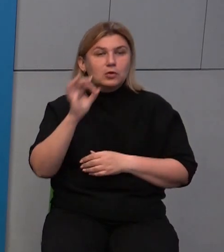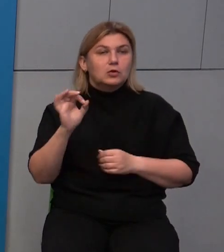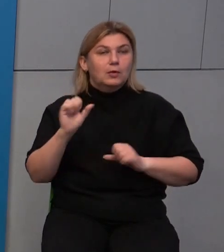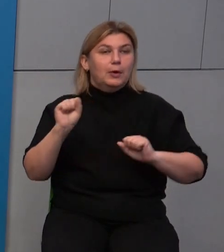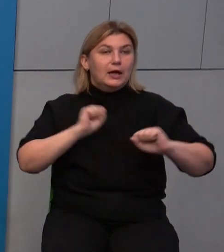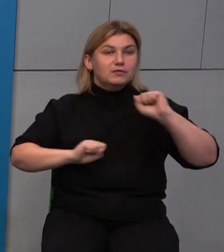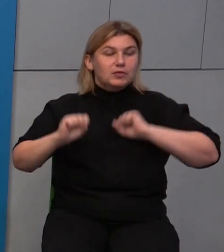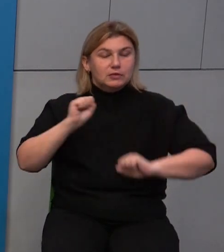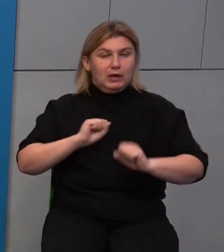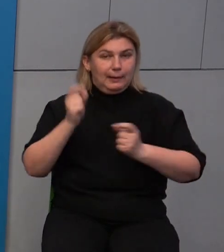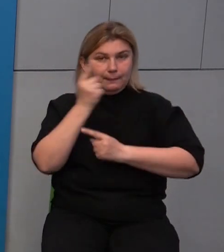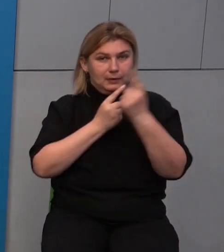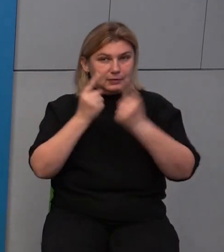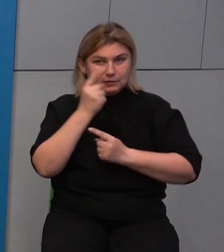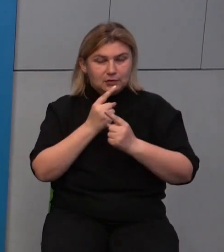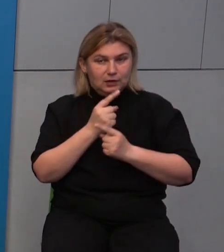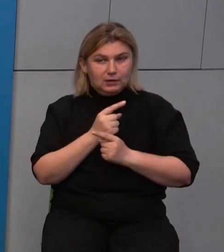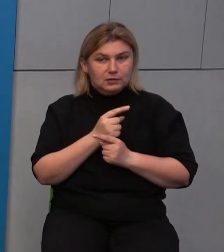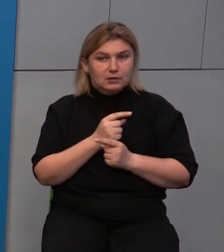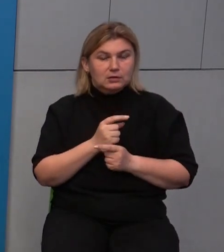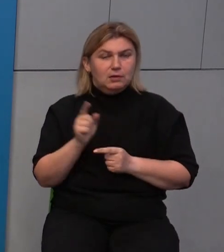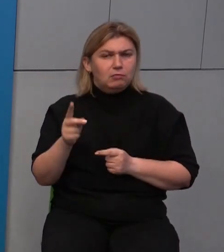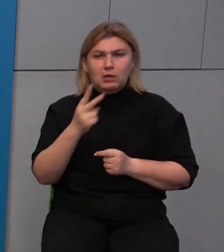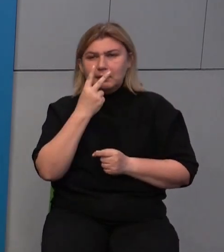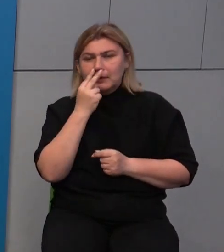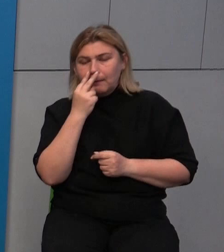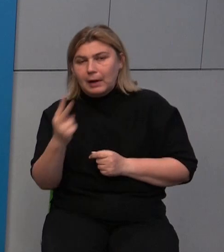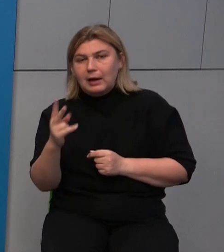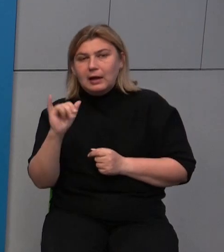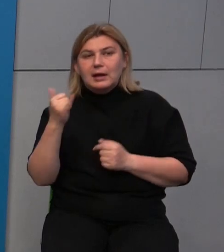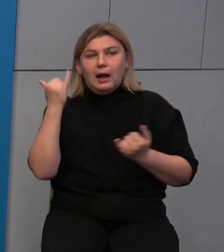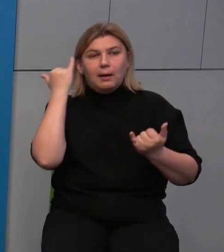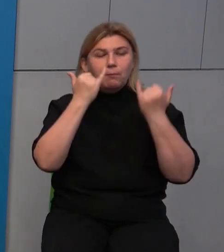i oni nie zwracają uwagi na to, jakie błędy on w zasadzie popełnił.